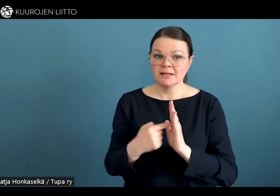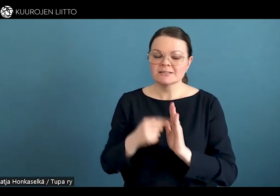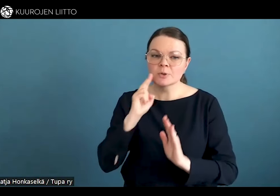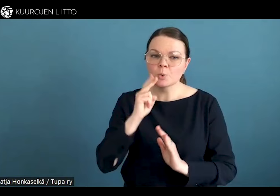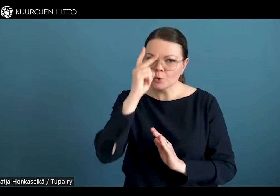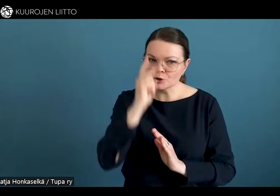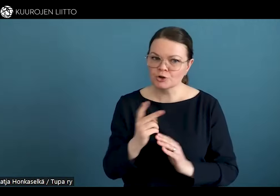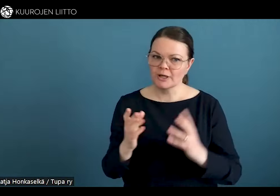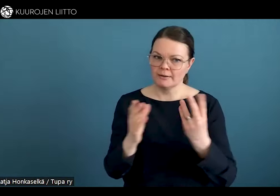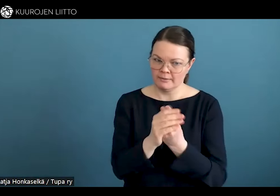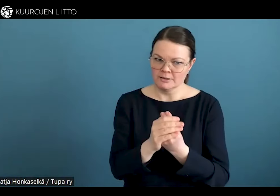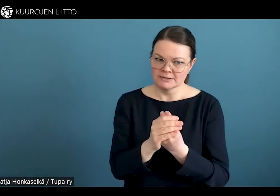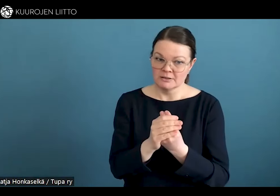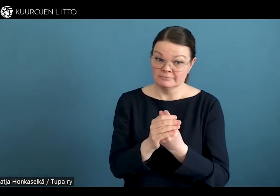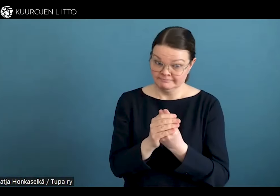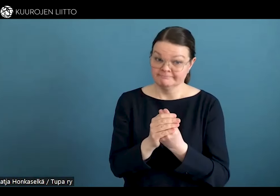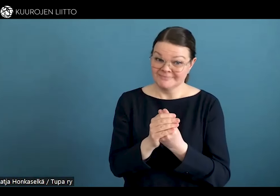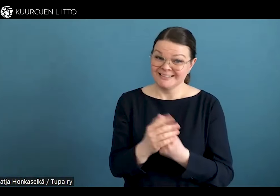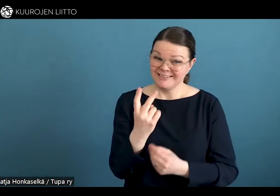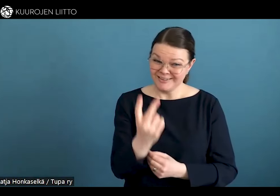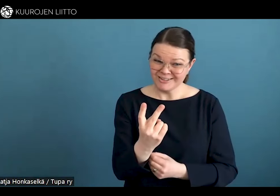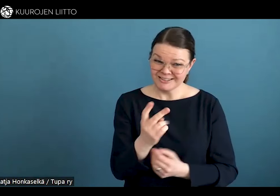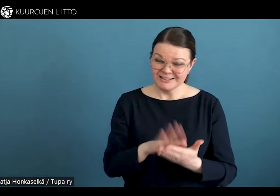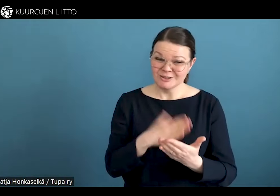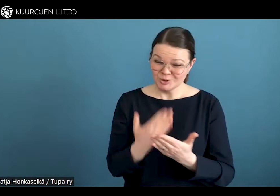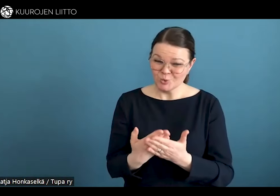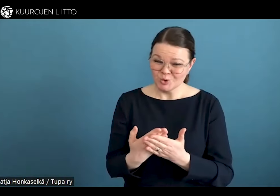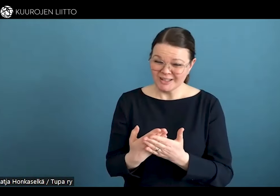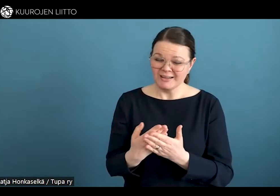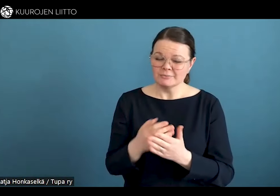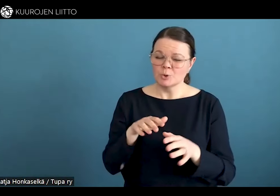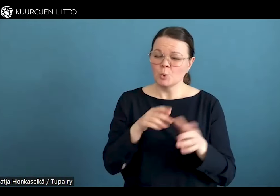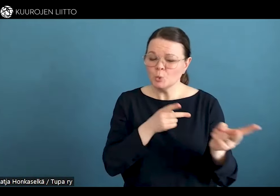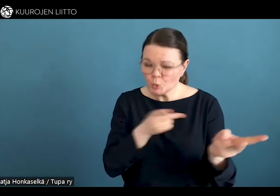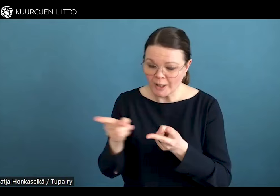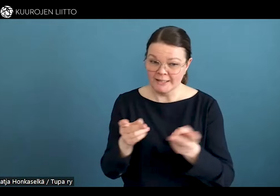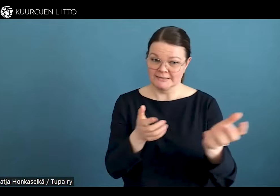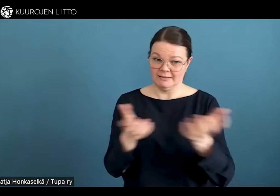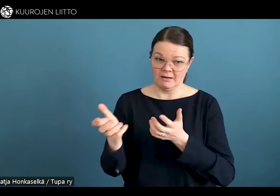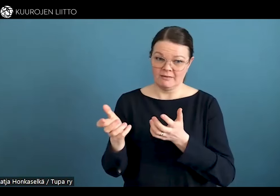kuten vaikkapa kuurosokeiden tapauksessa.